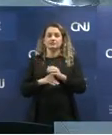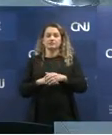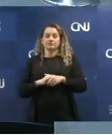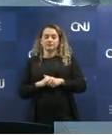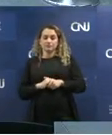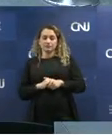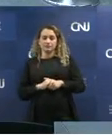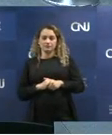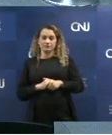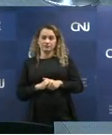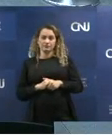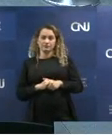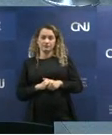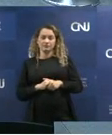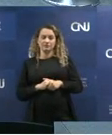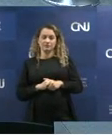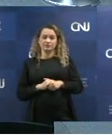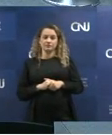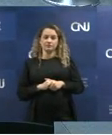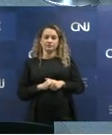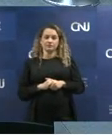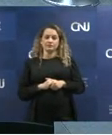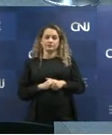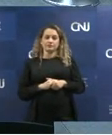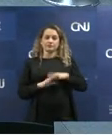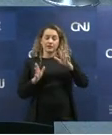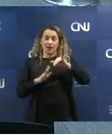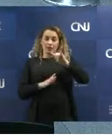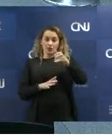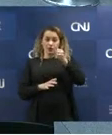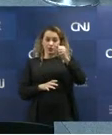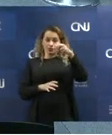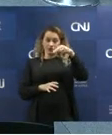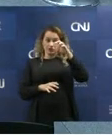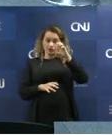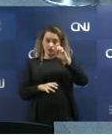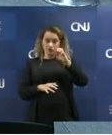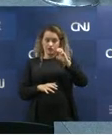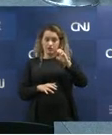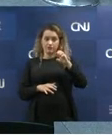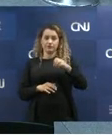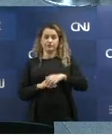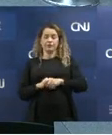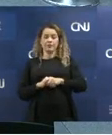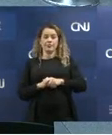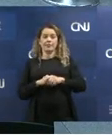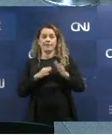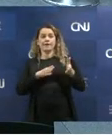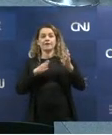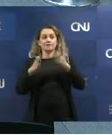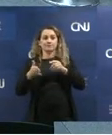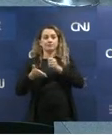conselheira Jane Granzoto. A conselheira Salise Sanchotene eu anotei certo, a instauração sem afastamento.